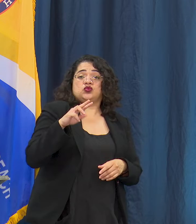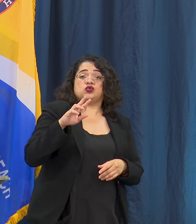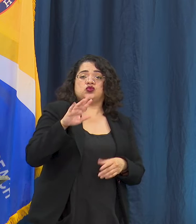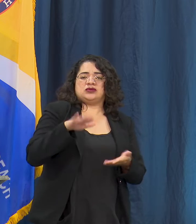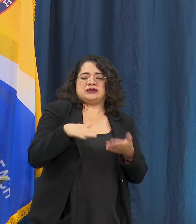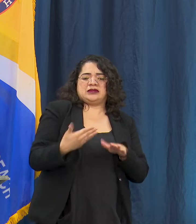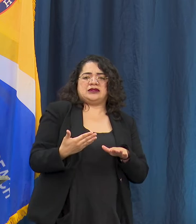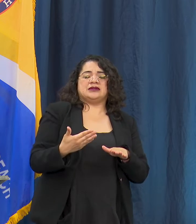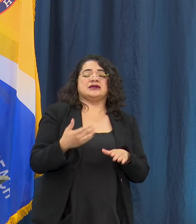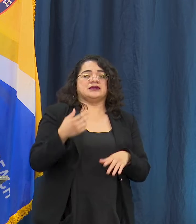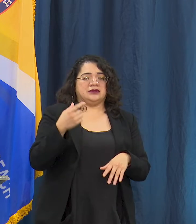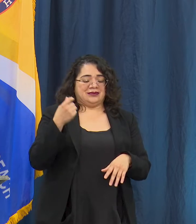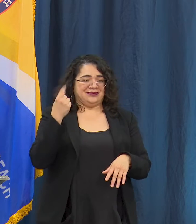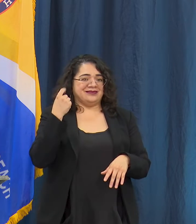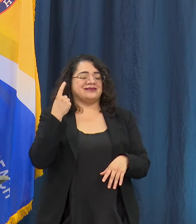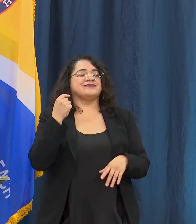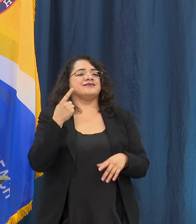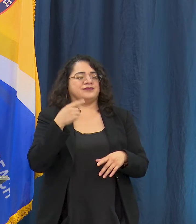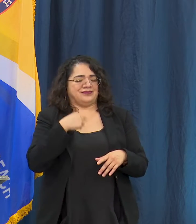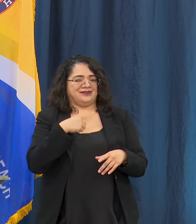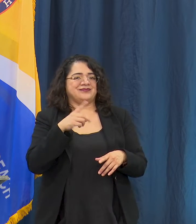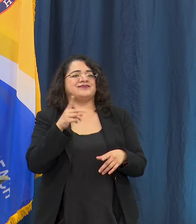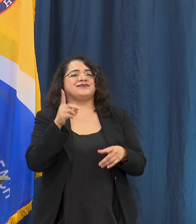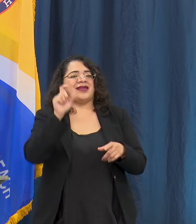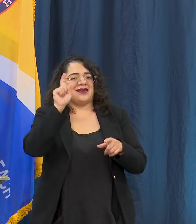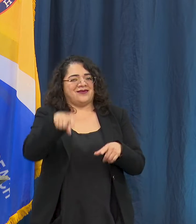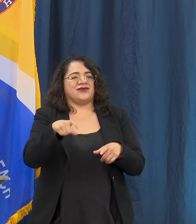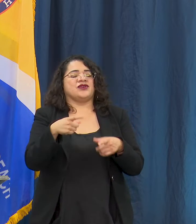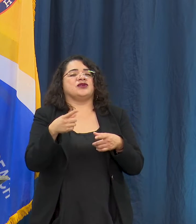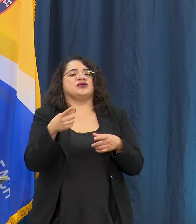decay Mostyn ido c tuvimos que sir are para la seguridad de nuestros empleados